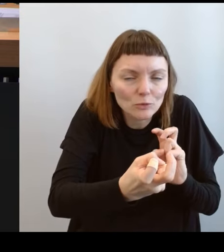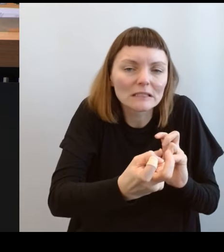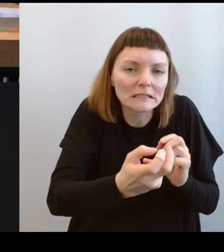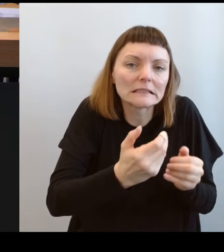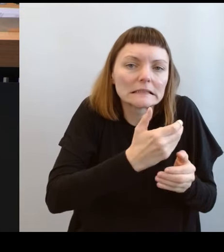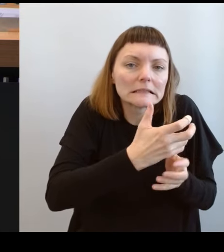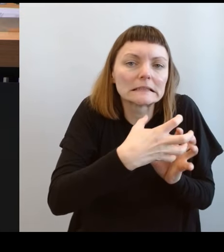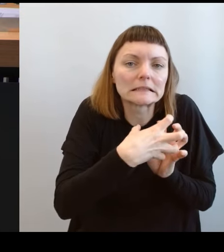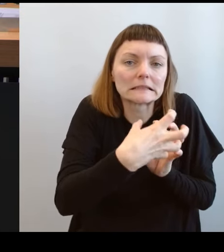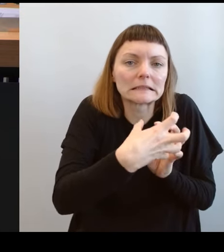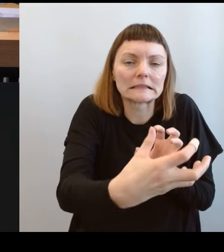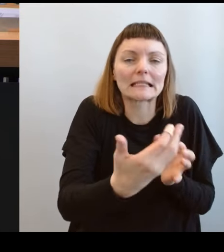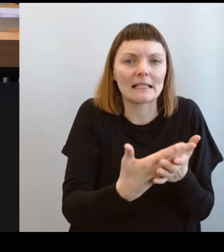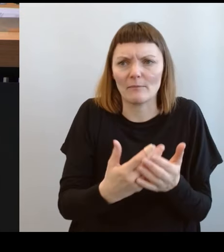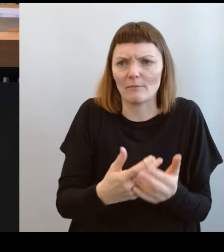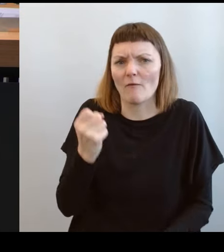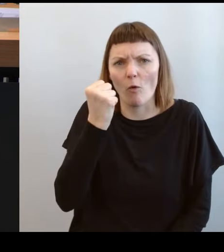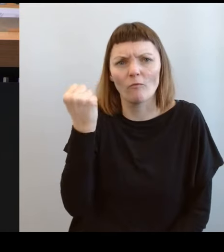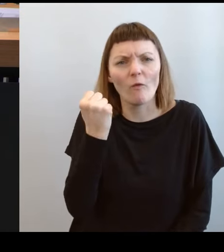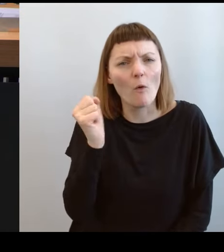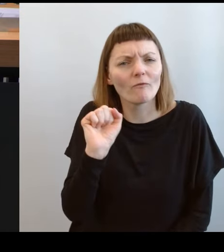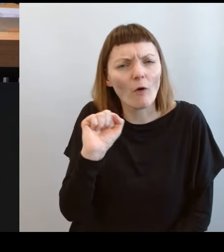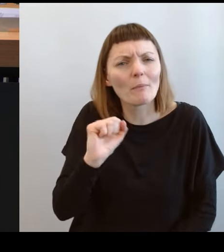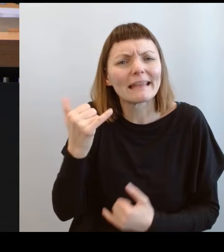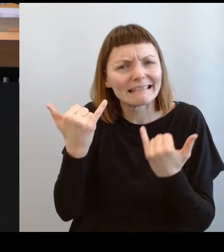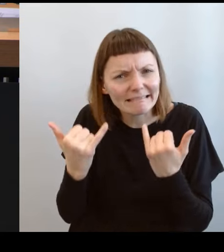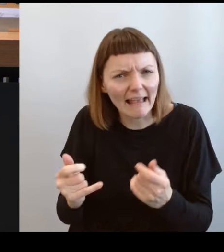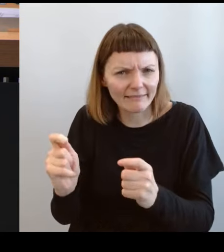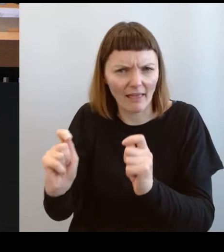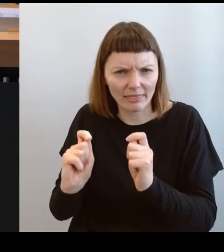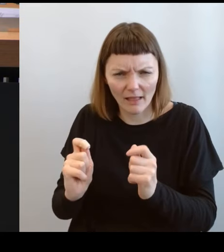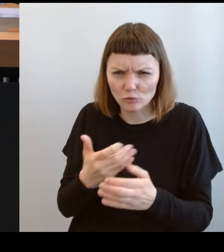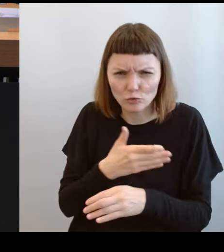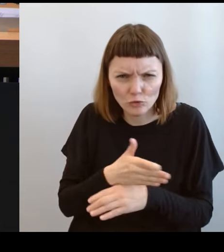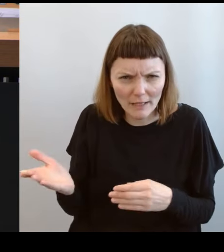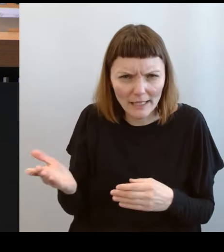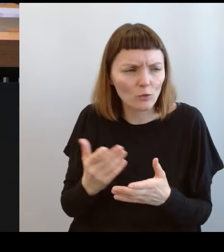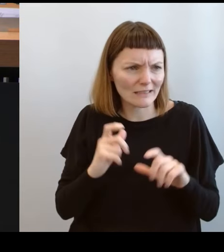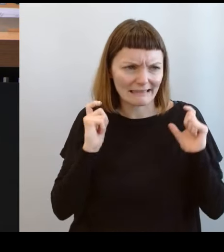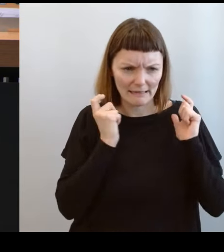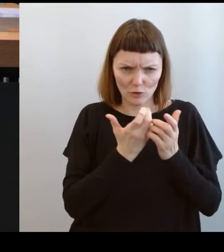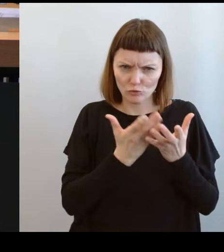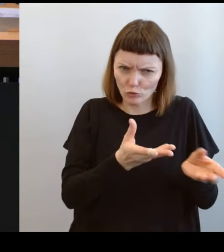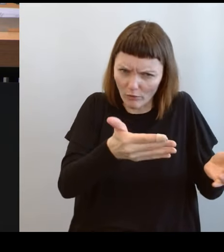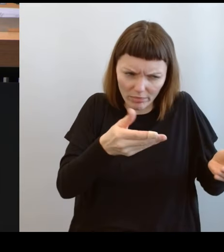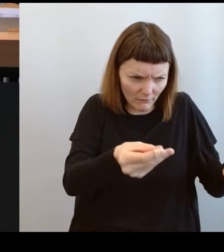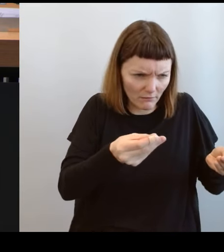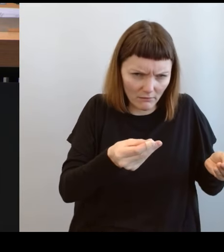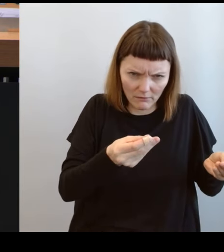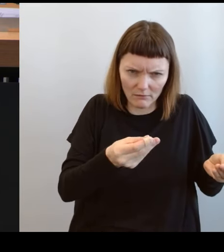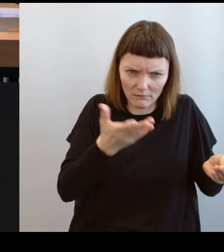Ihnen sowieso schon auf dem Schirm hat? Und Frau Kiziltepe hat es ja auch schon irgendwo angekündigt, wir haben Bundesmittel,